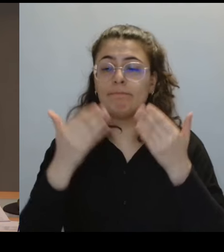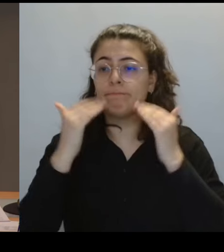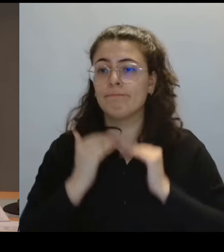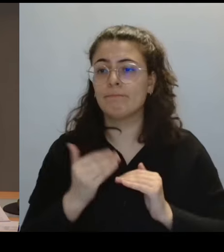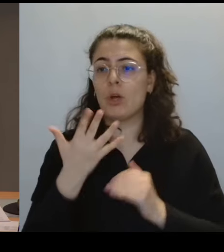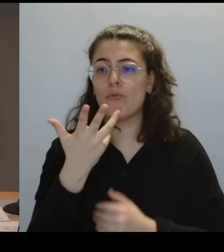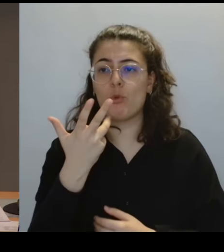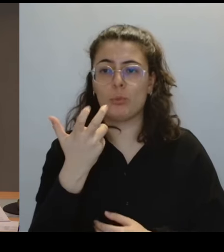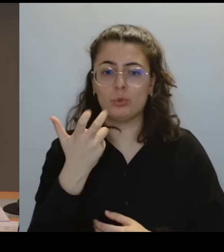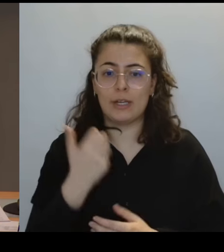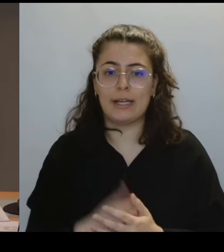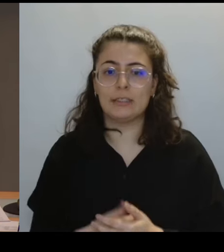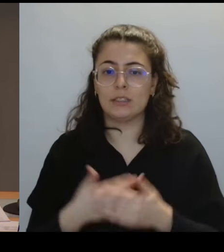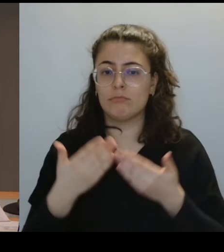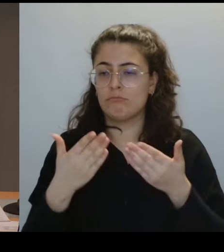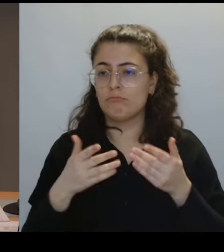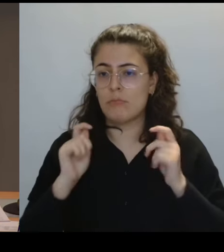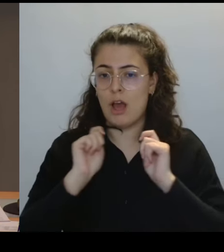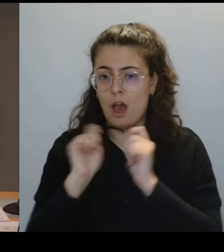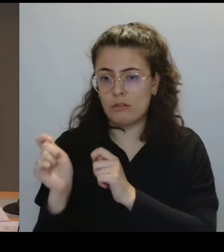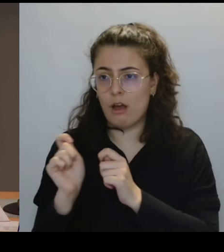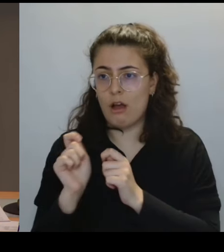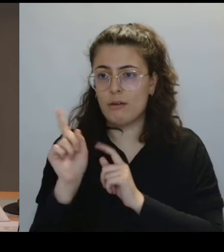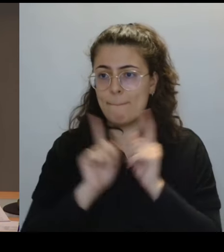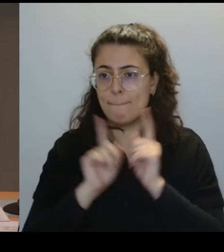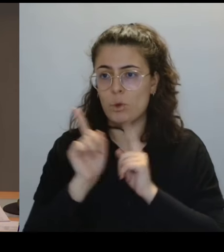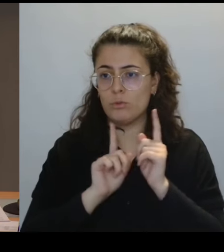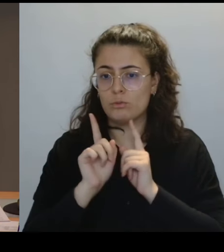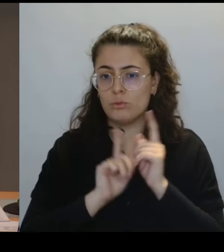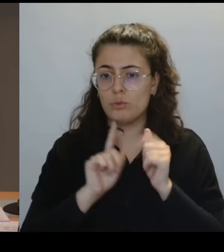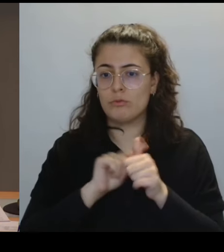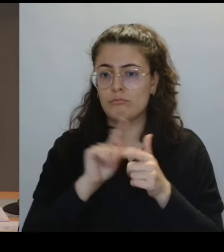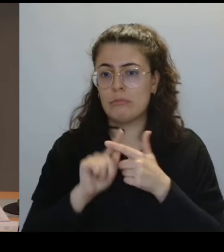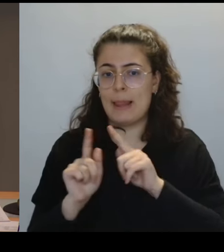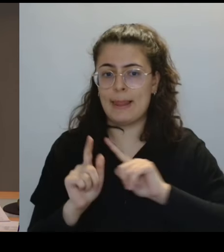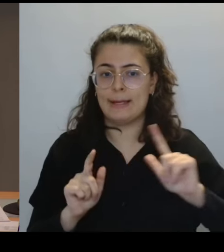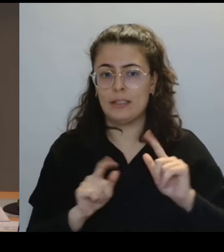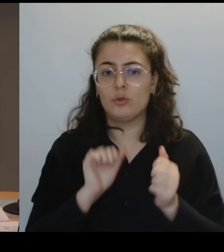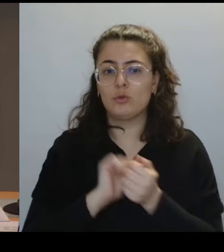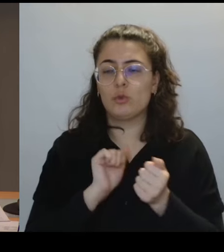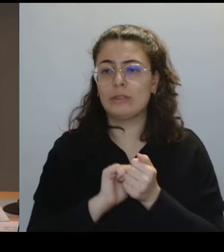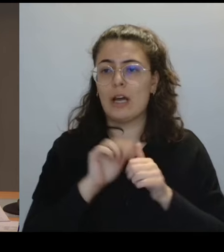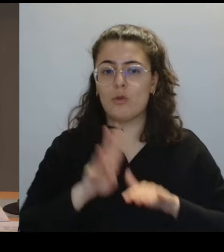Grünen und der Fraktion Die Linke. Drucksache 19/1306 Zugang zum Wohnberechtigungsschein neu regeln